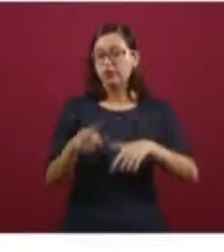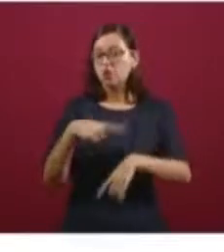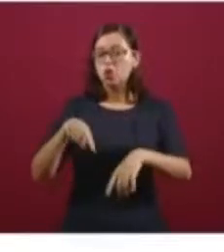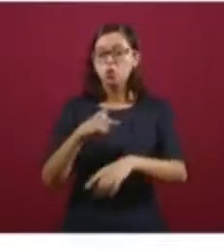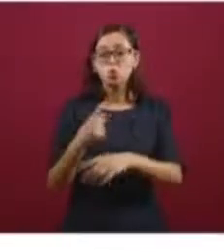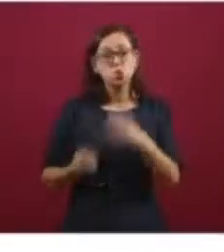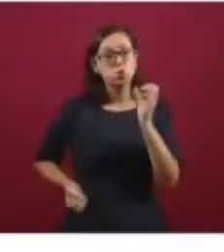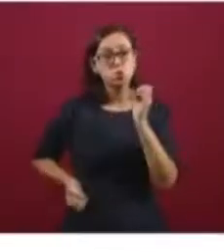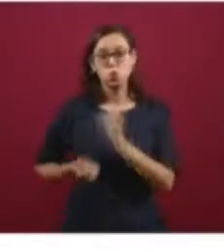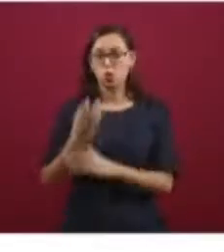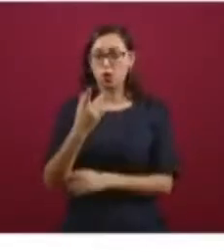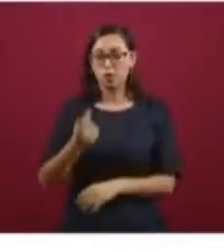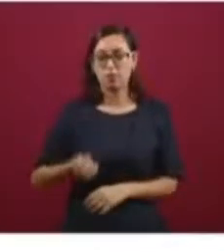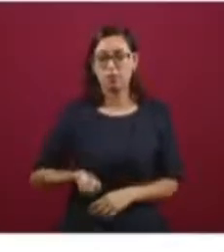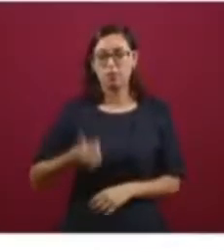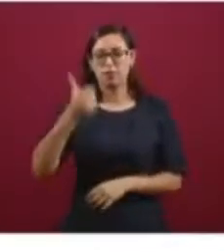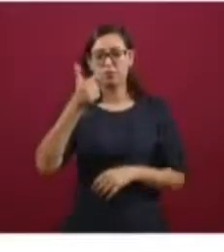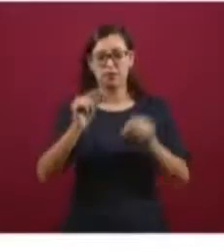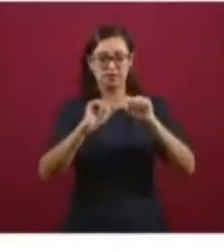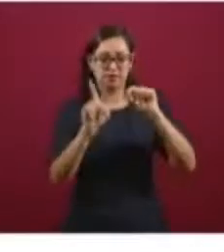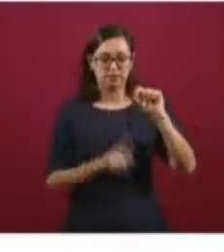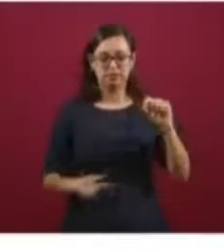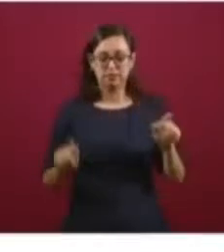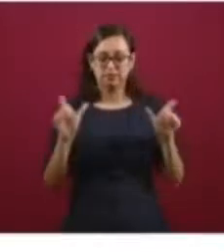que sí ya se integra directamente a la Guardia Nacional.